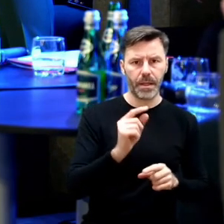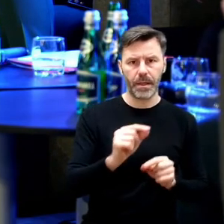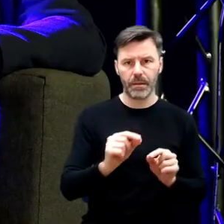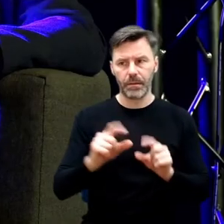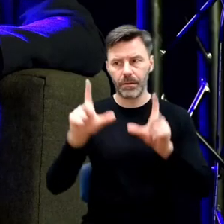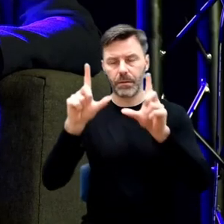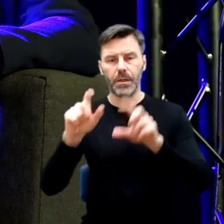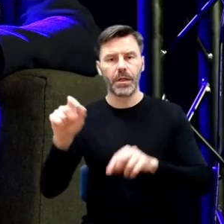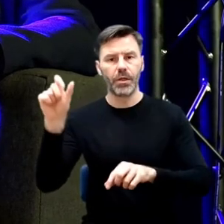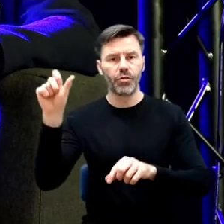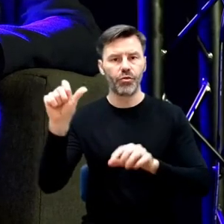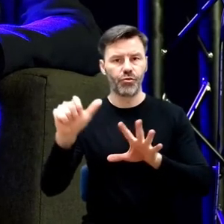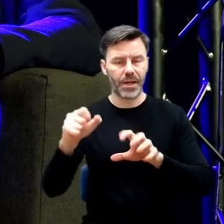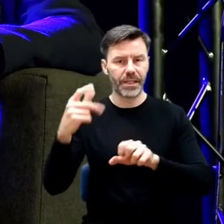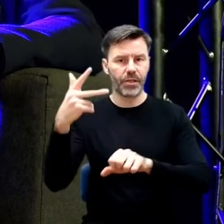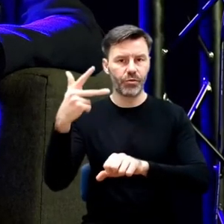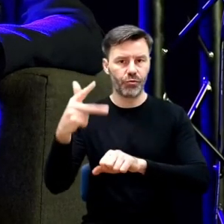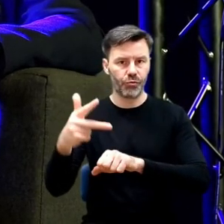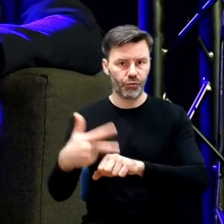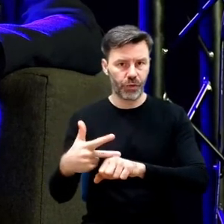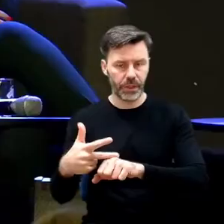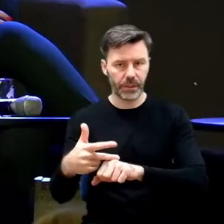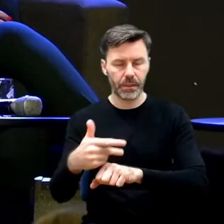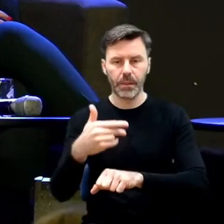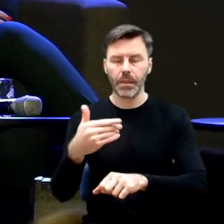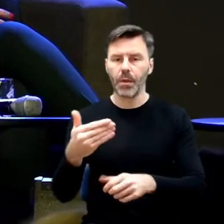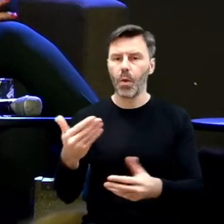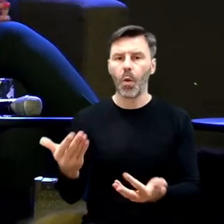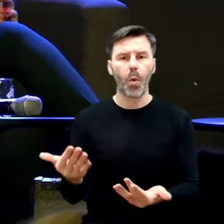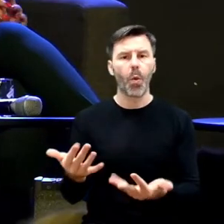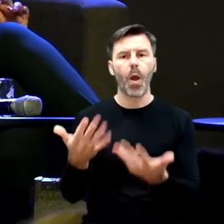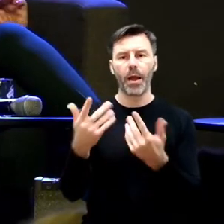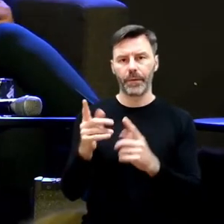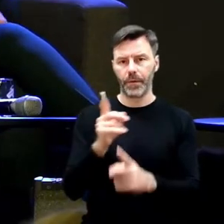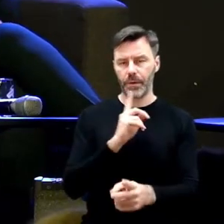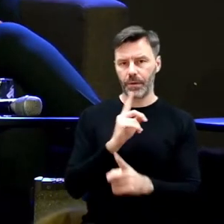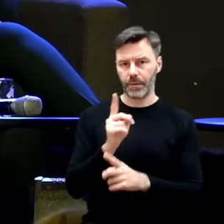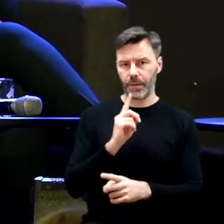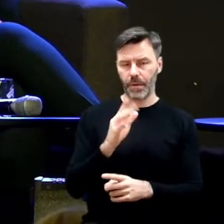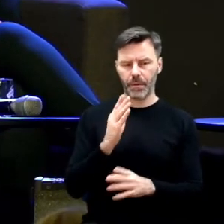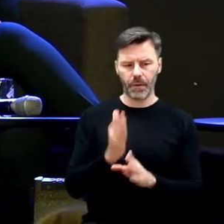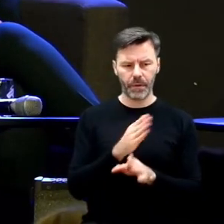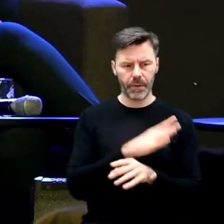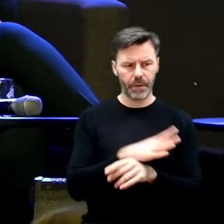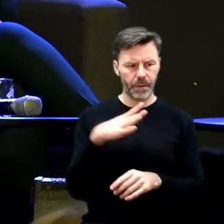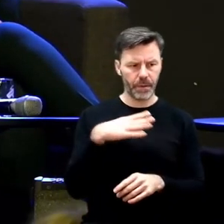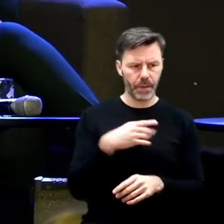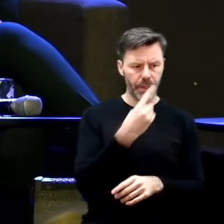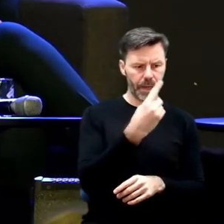i ta rozmowa z nim zawsze jest bardzo łatwa, bo najpierw było chyba na jeden czy dwa budynki wsparcie.